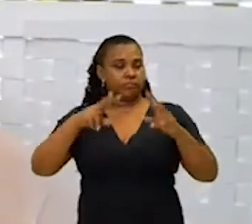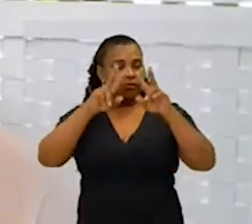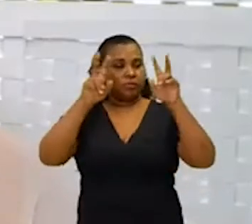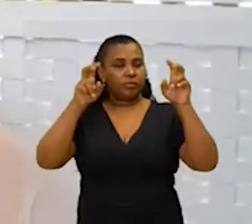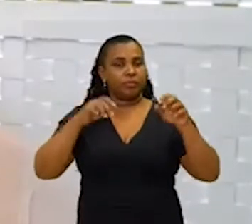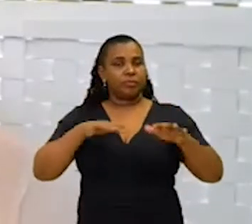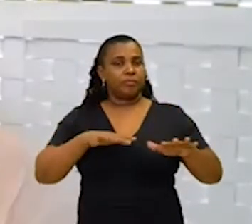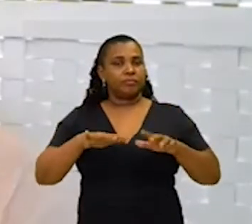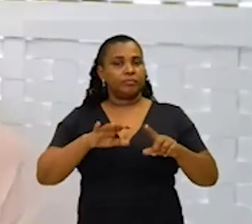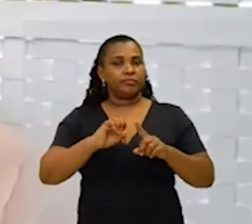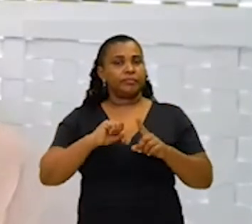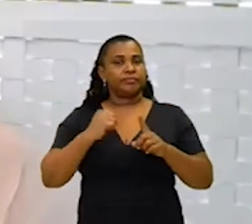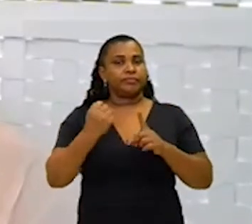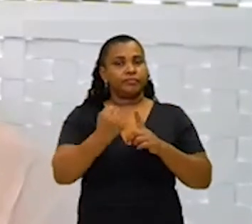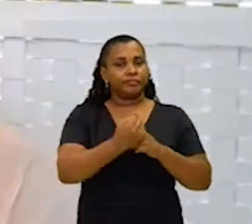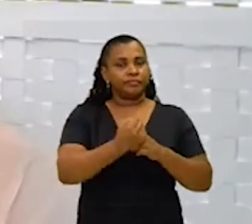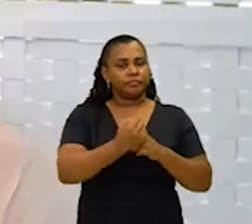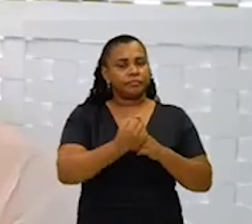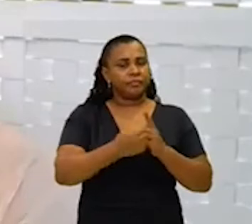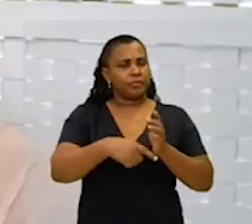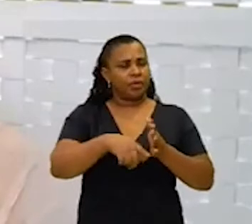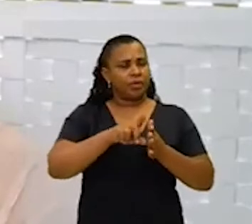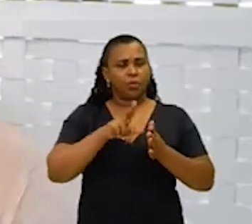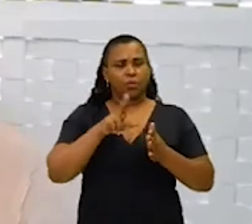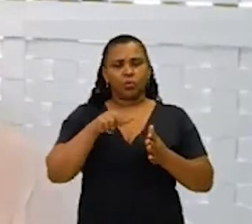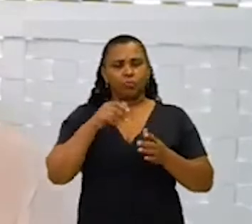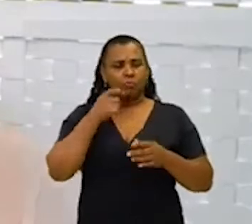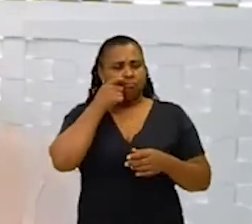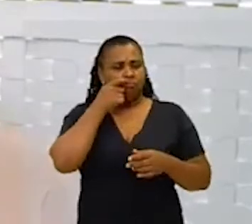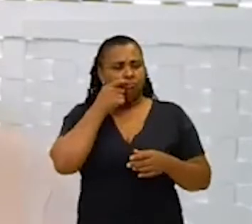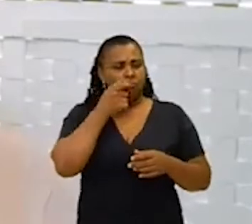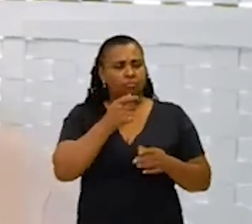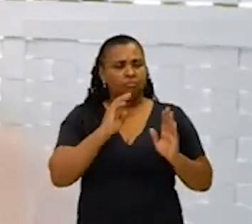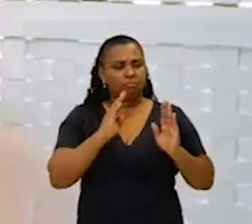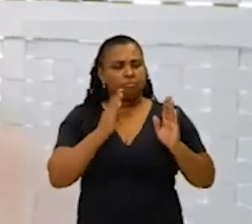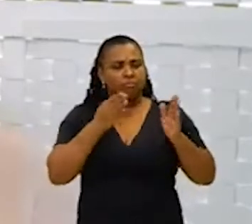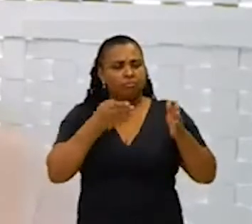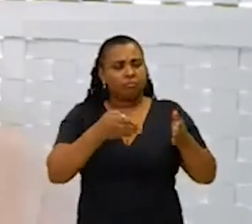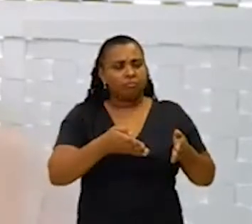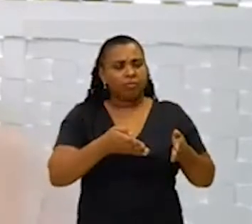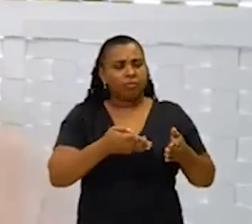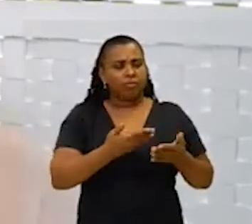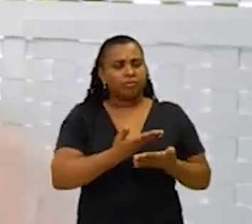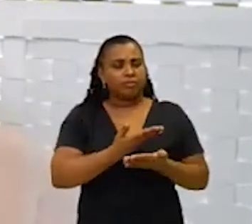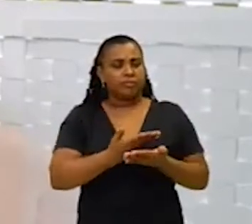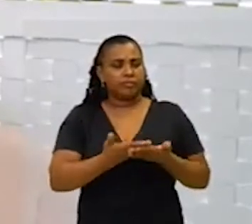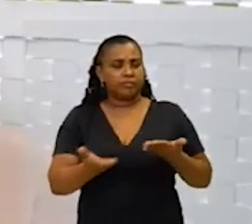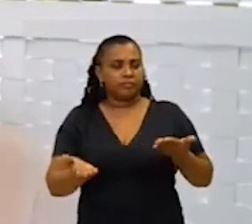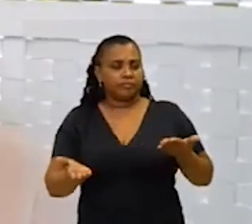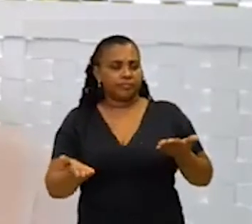sociais nunca tiveram muito interesse em compreender a relação entre os movimentos